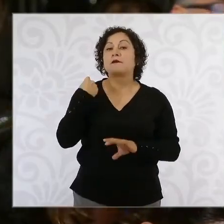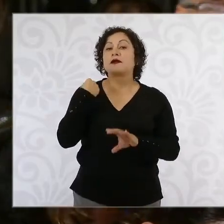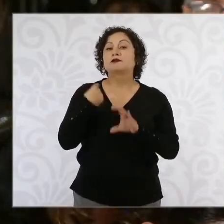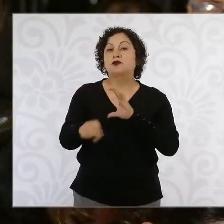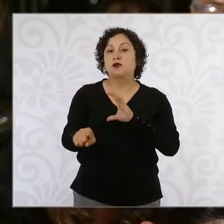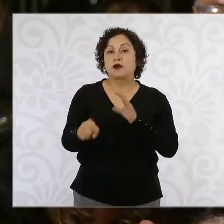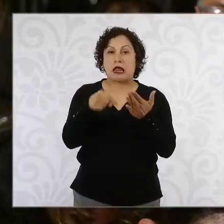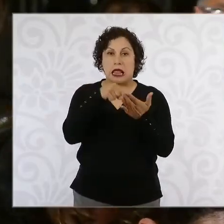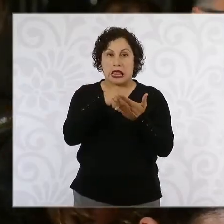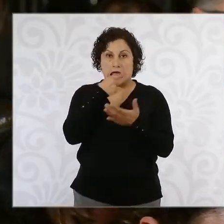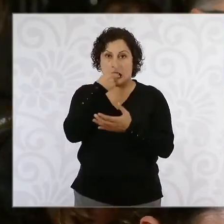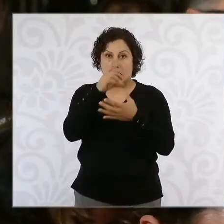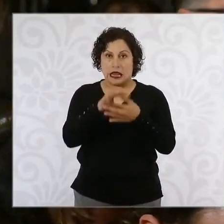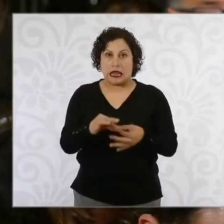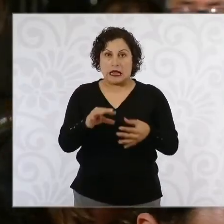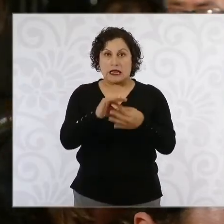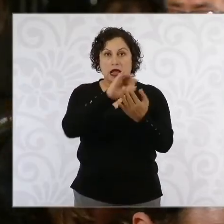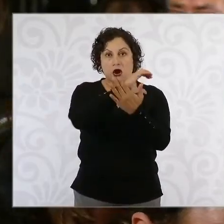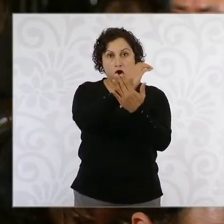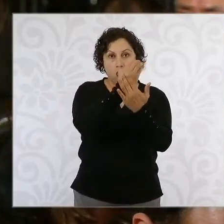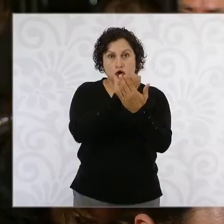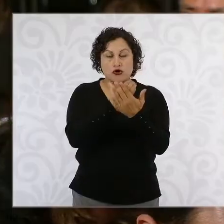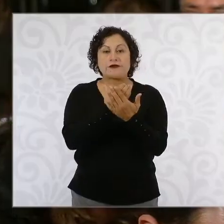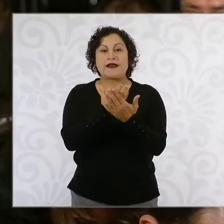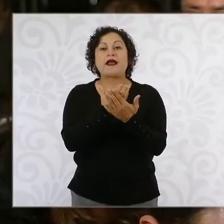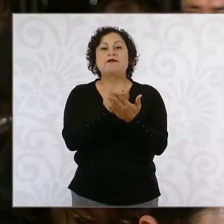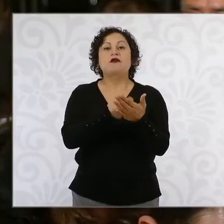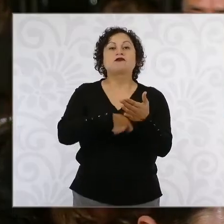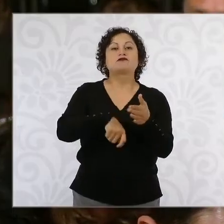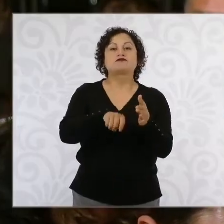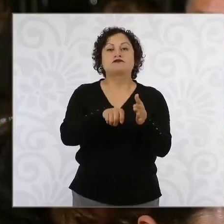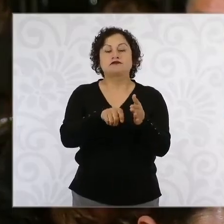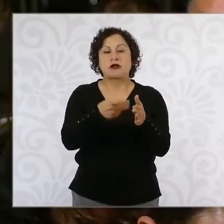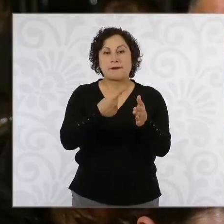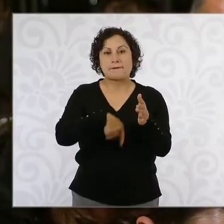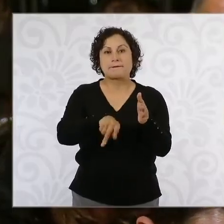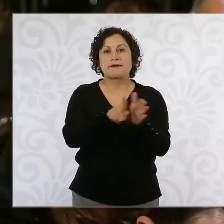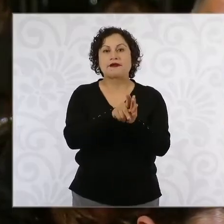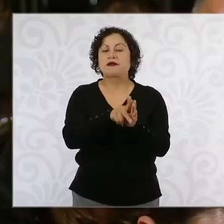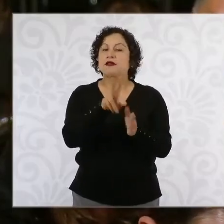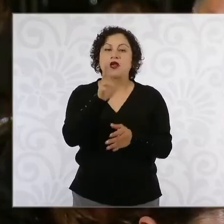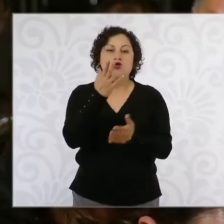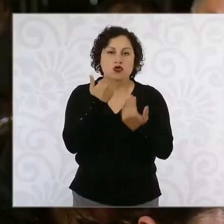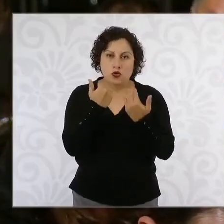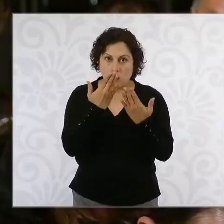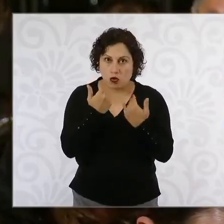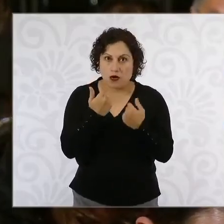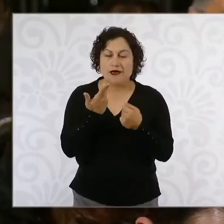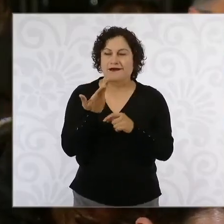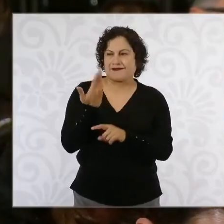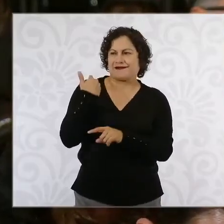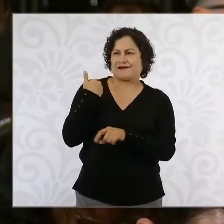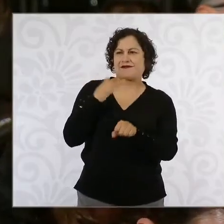los contratos derivado a las notas publicadas recientemente en medios de comunicación eh eh